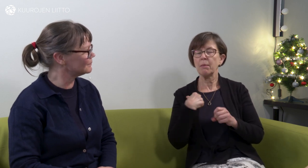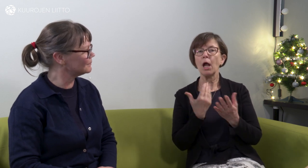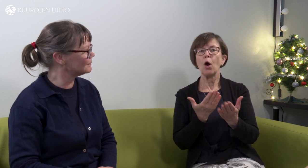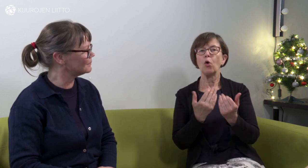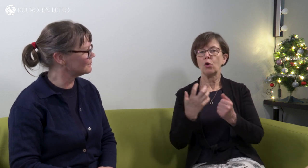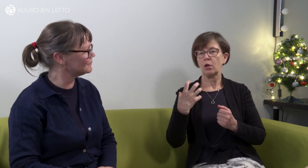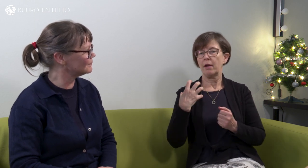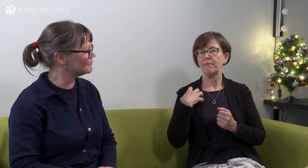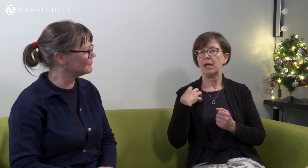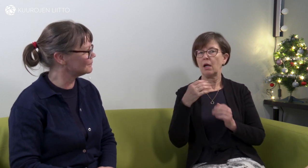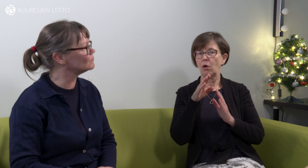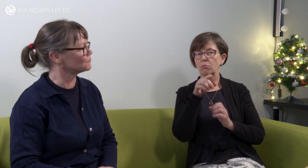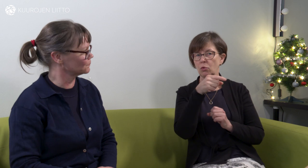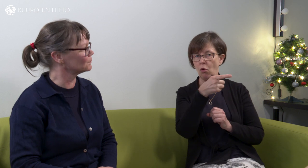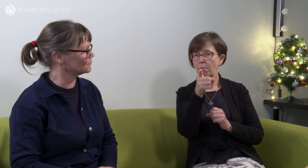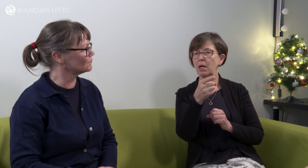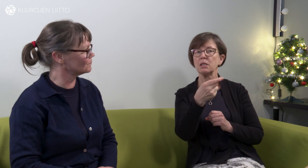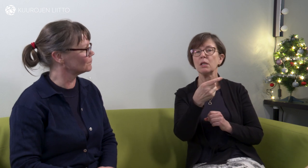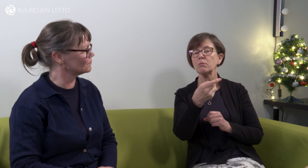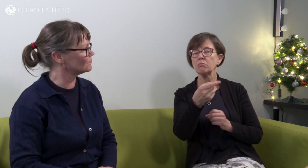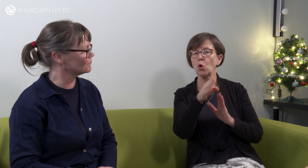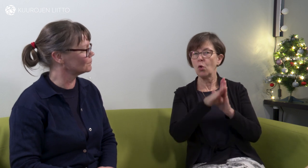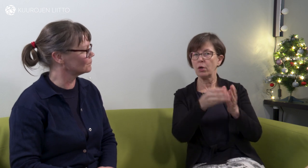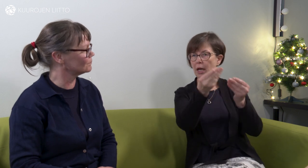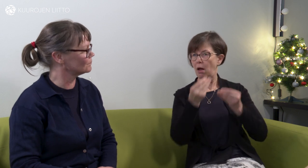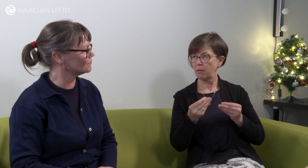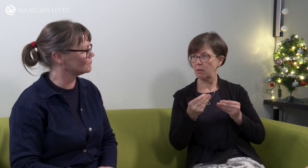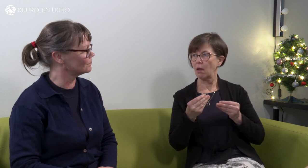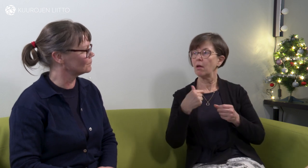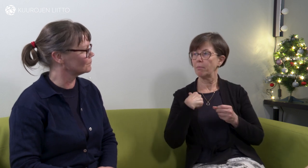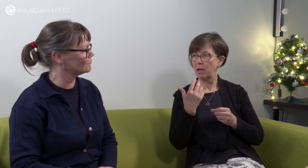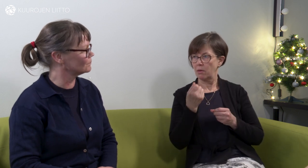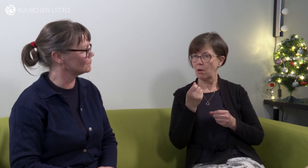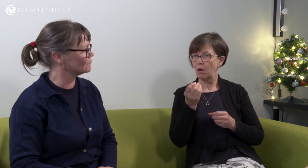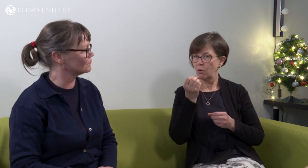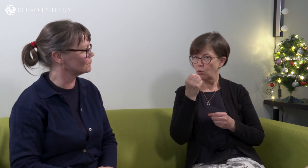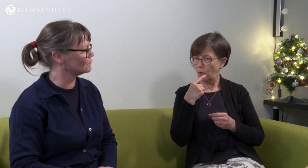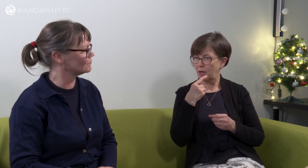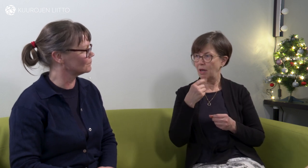vaan kannattaa odottaa viranomaisten ohjeistusta.